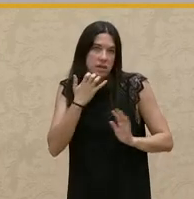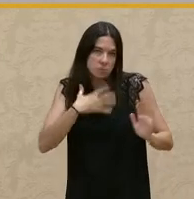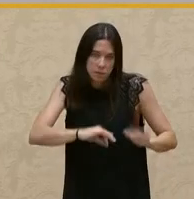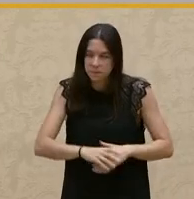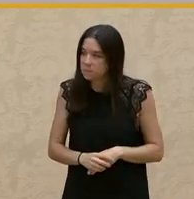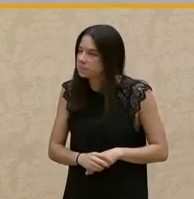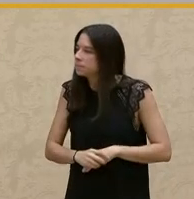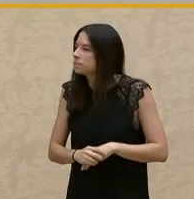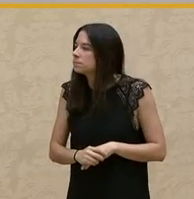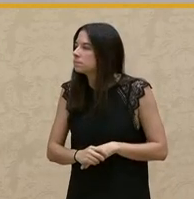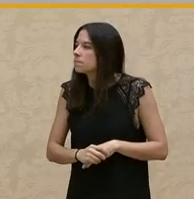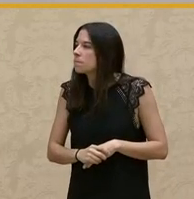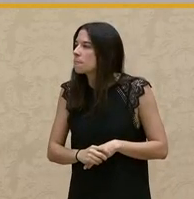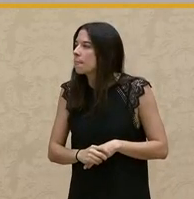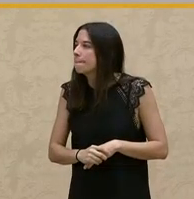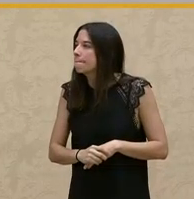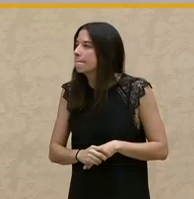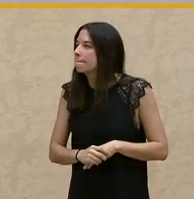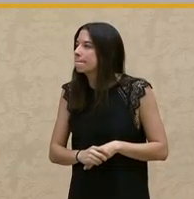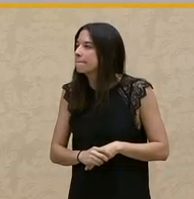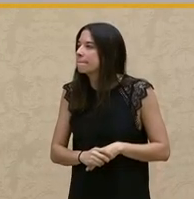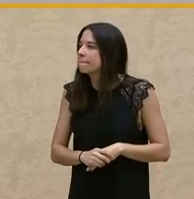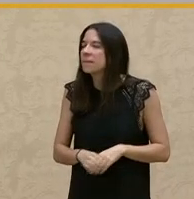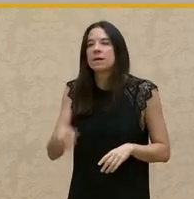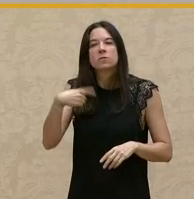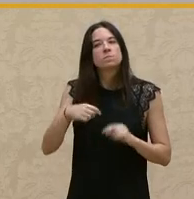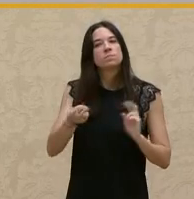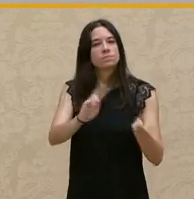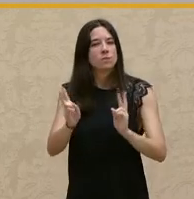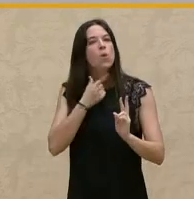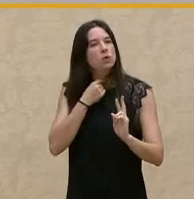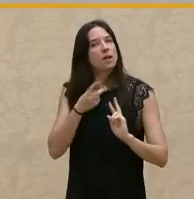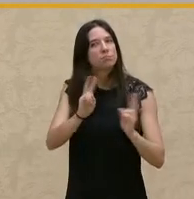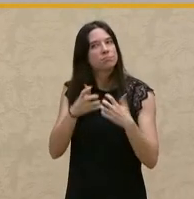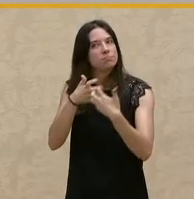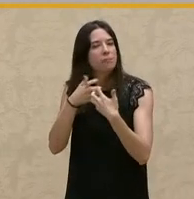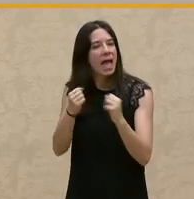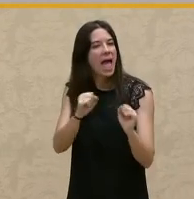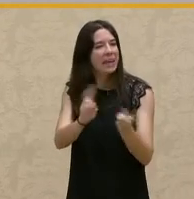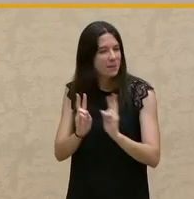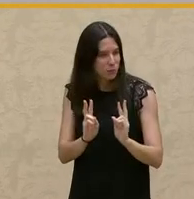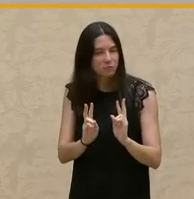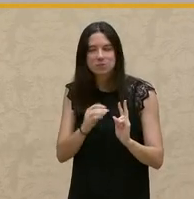Así que, como nos gusta ser muy proactivos, y algo muy importante, sabemos que esto no es posible sin